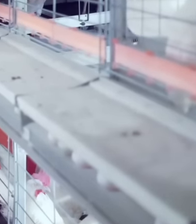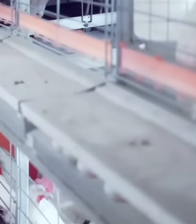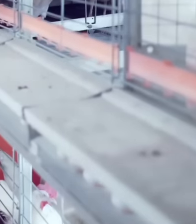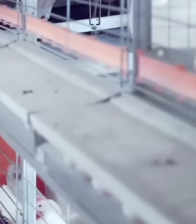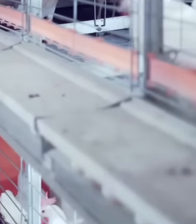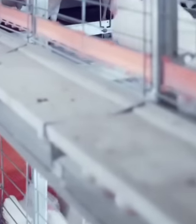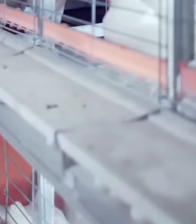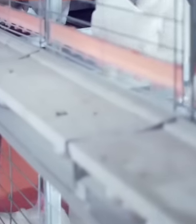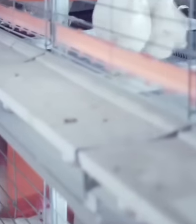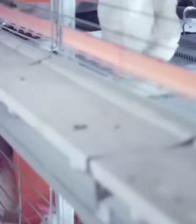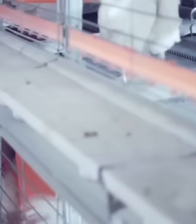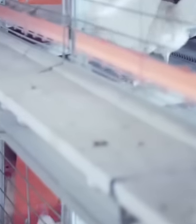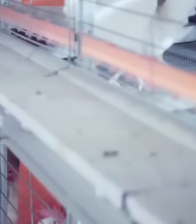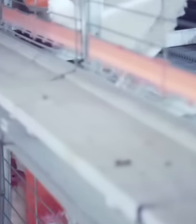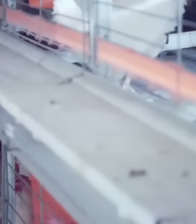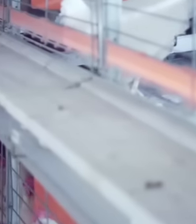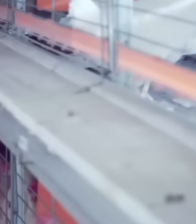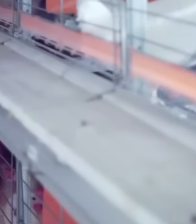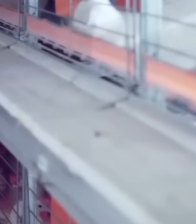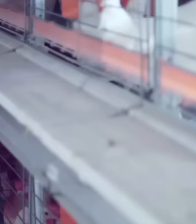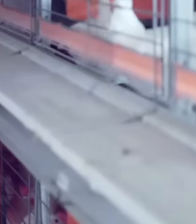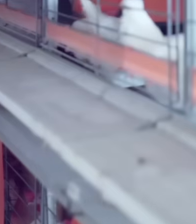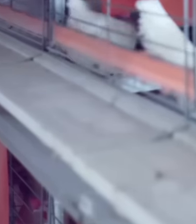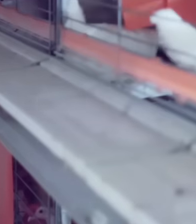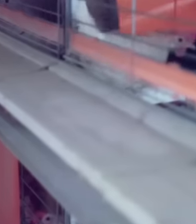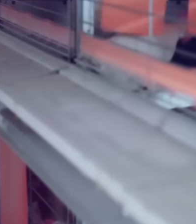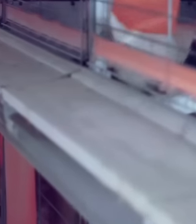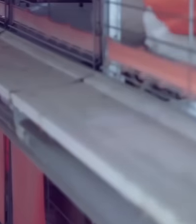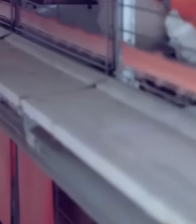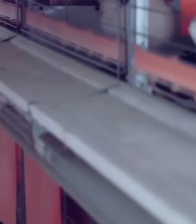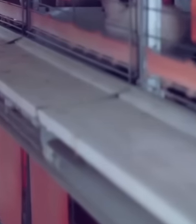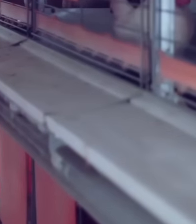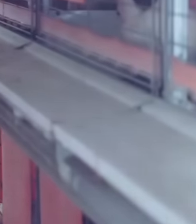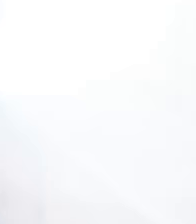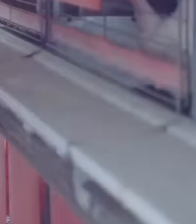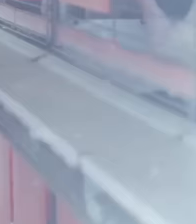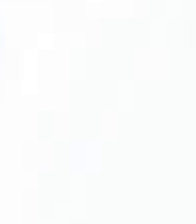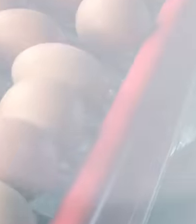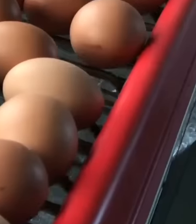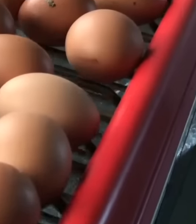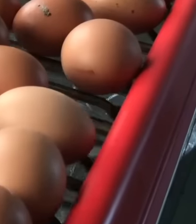mensaje poderoso al mundo. México tiene la infraestructura, el mercado y el potencial